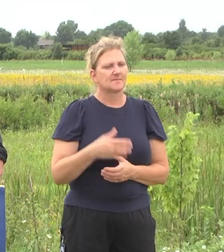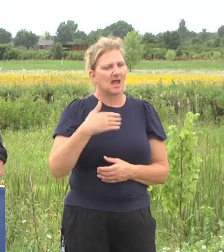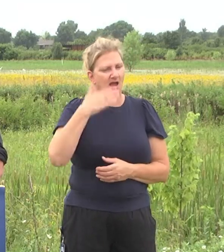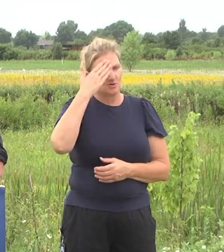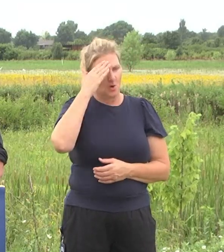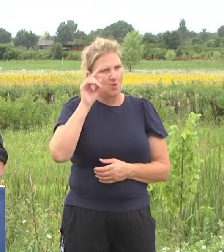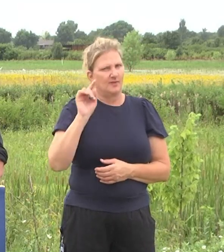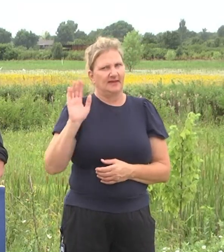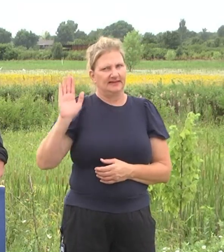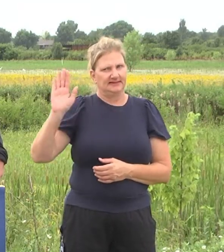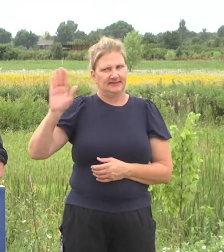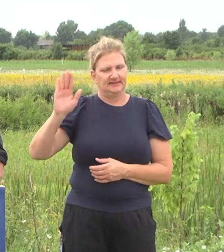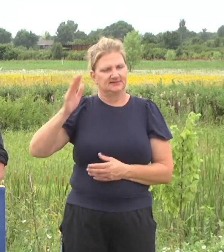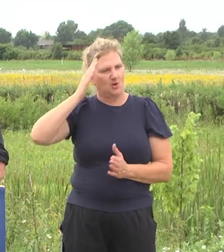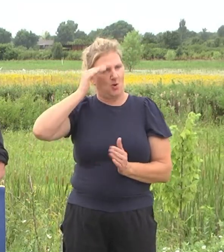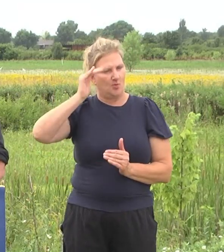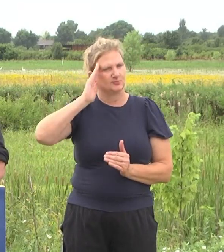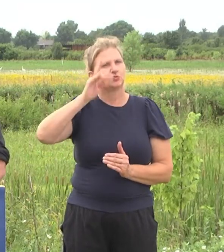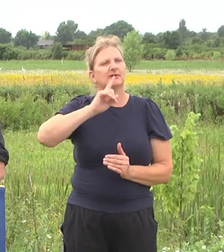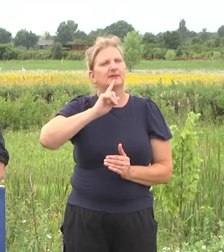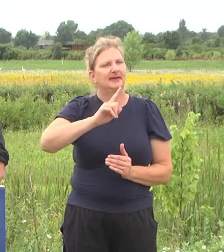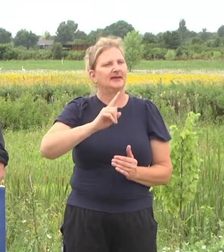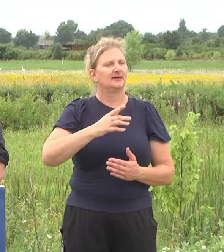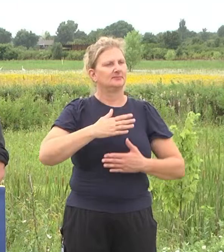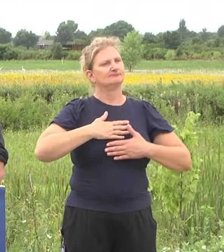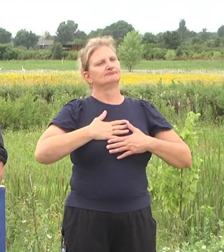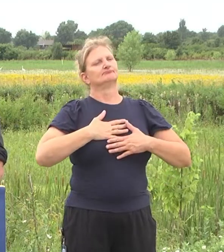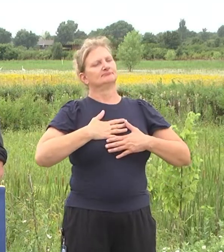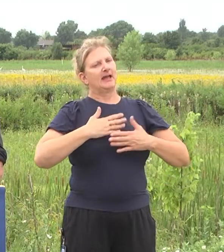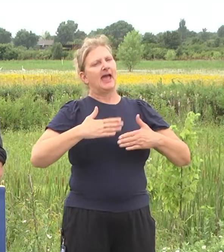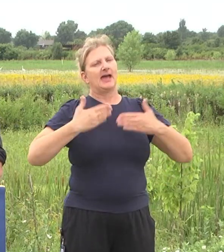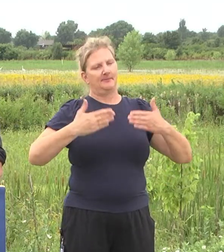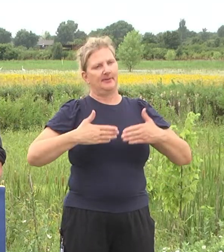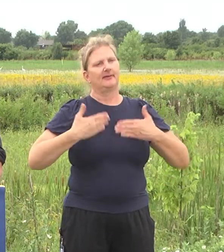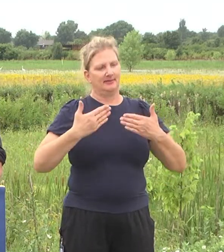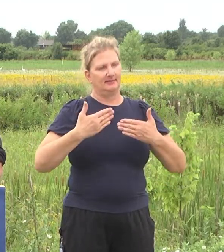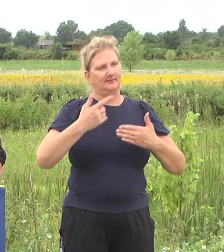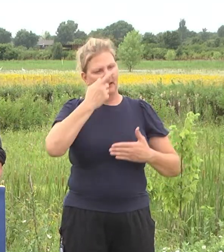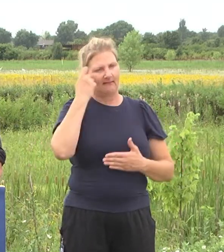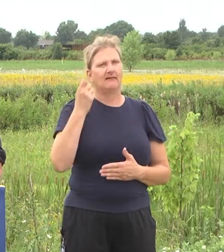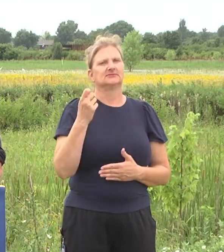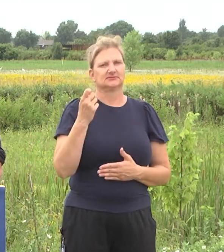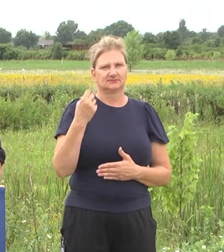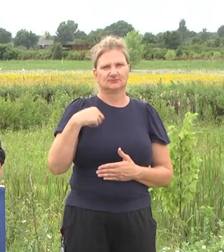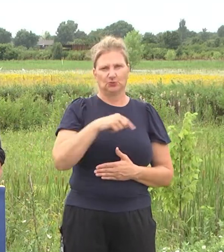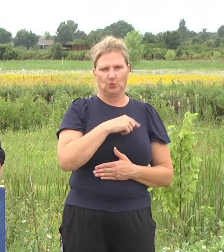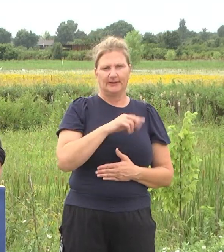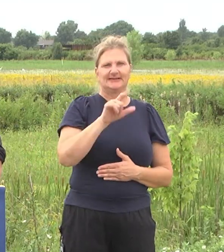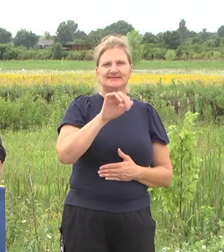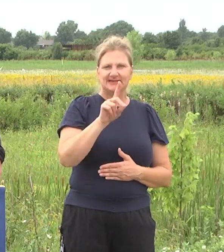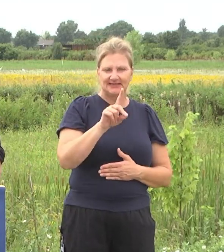esperanzas se han cumplido. La Sociedad Ottabbon presentó una carta de apoyo al